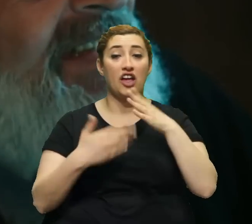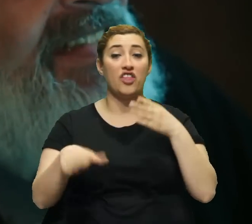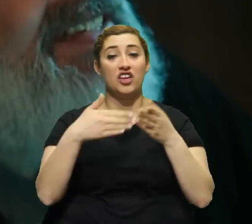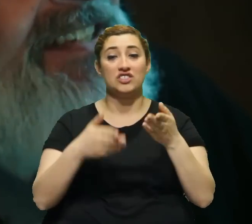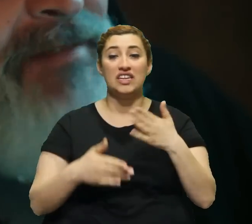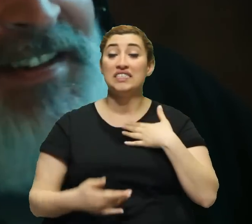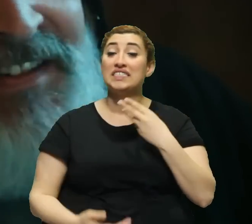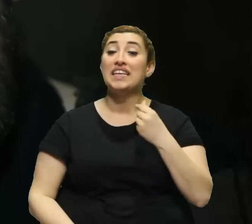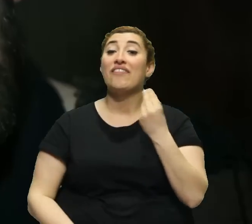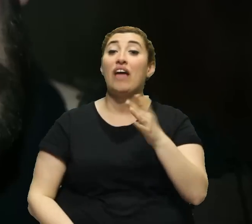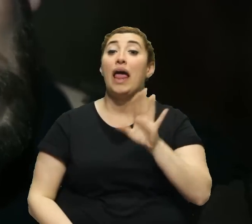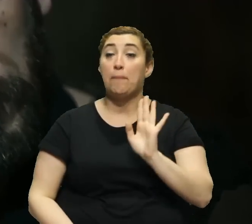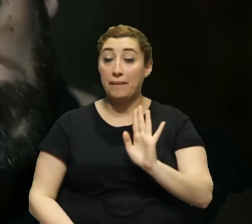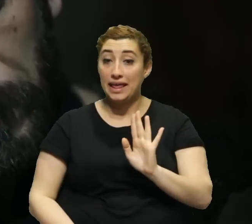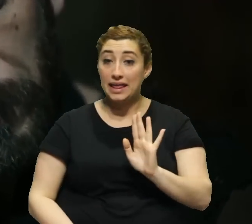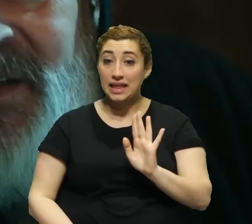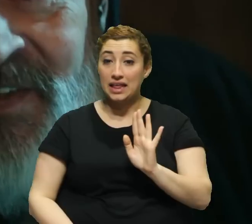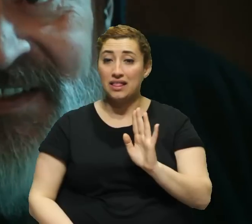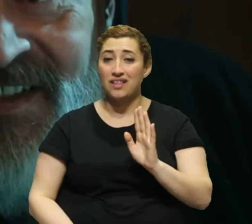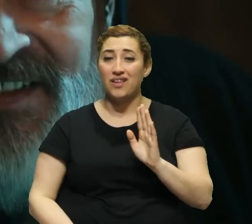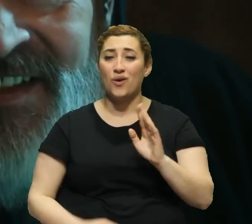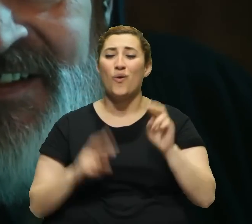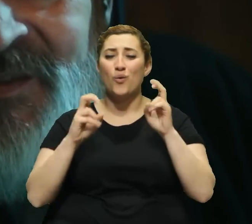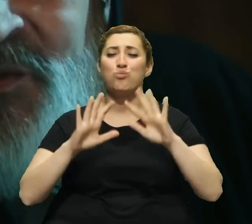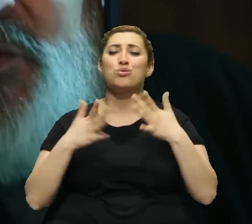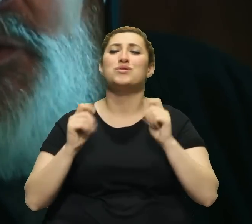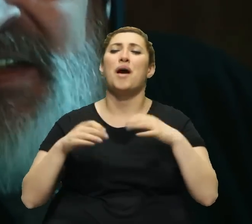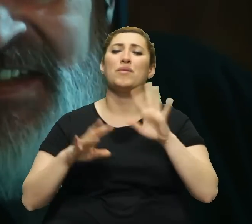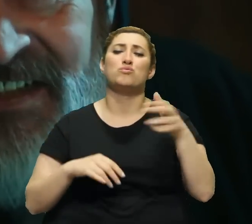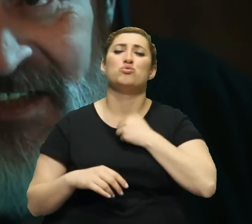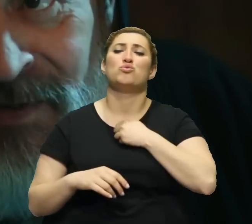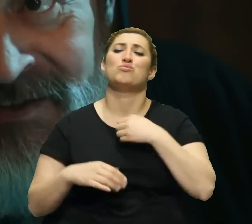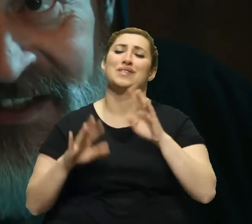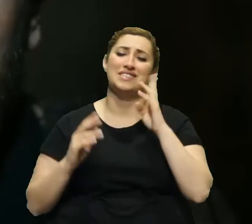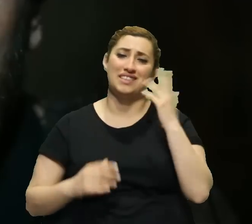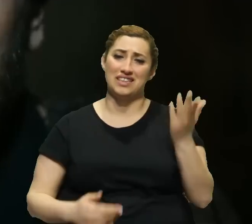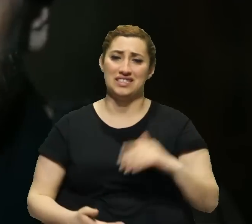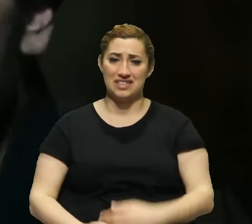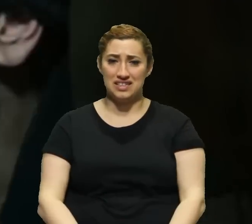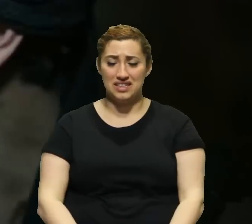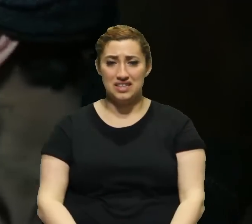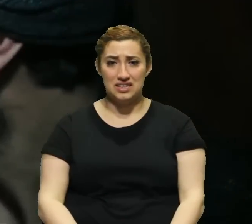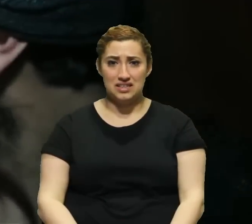Hissettirmeyin, bozmayın vaziyeti üzülmesin garibanlar.